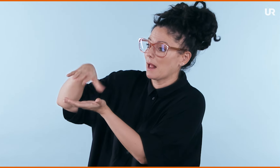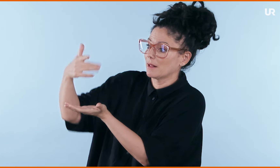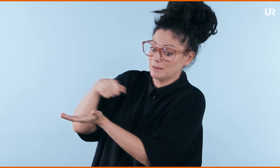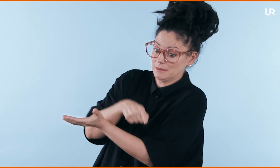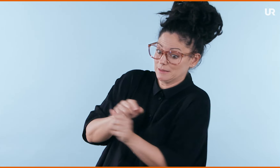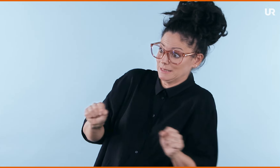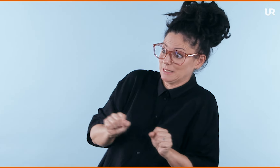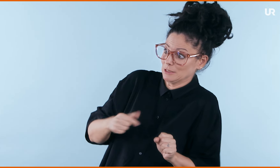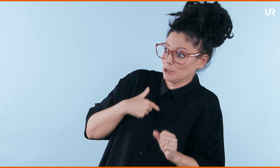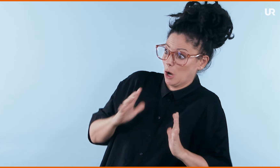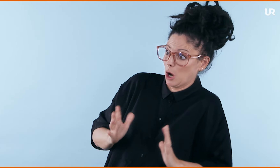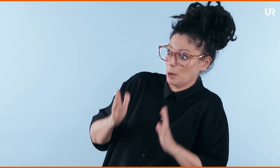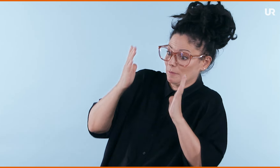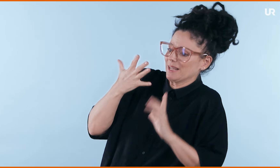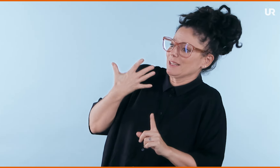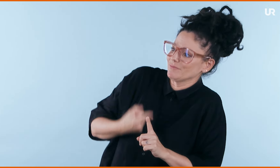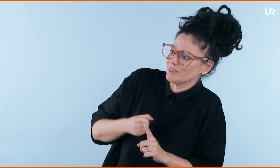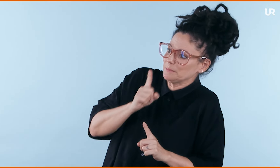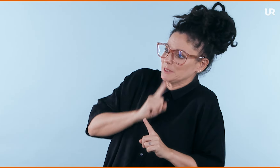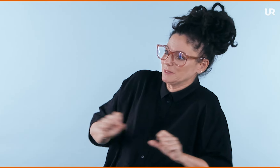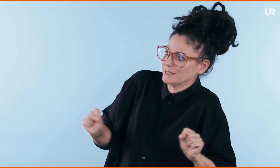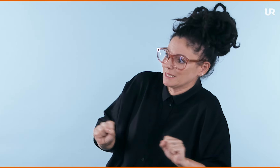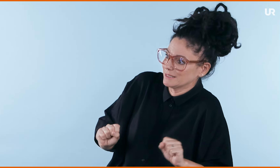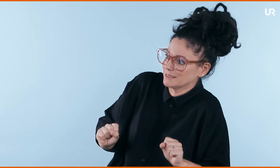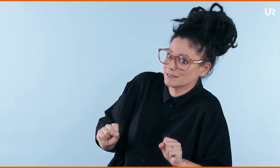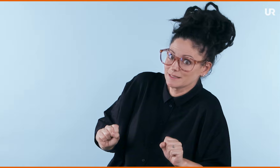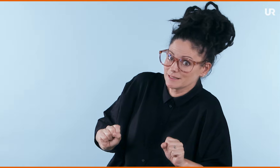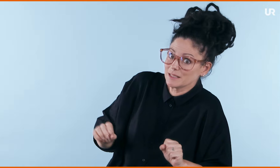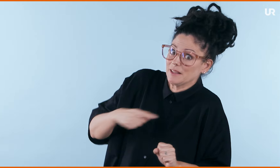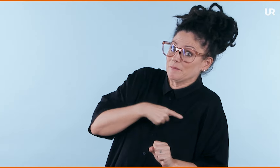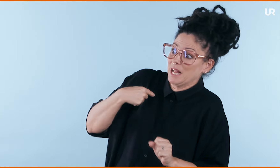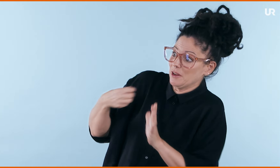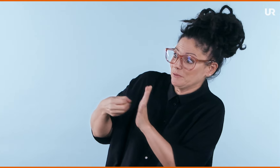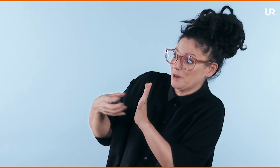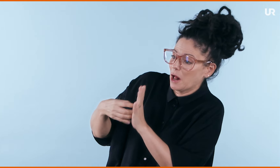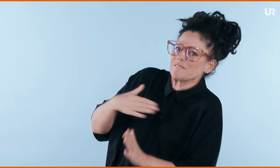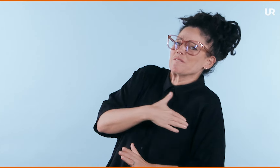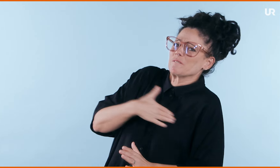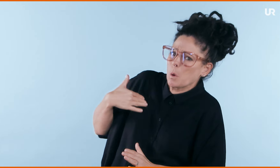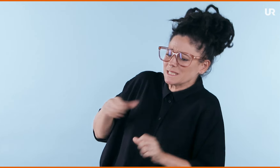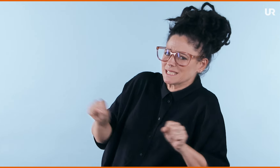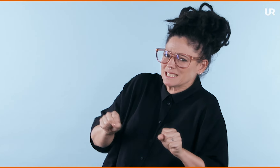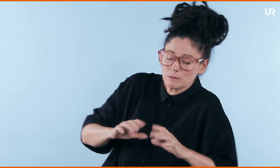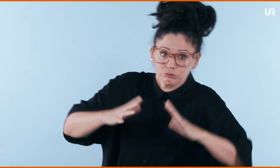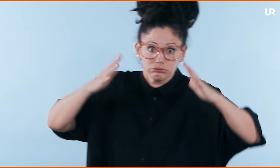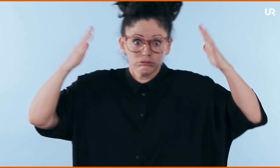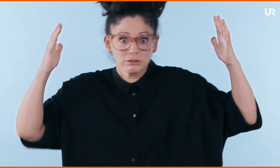att den stress vi upplever är minoritetsstress. Vår stress förvärras medan vi förklarar.